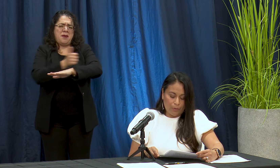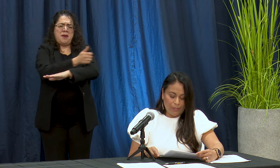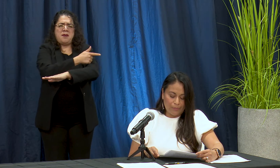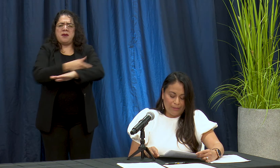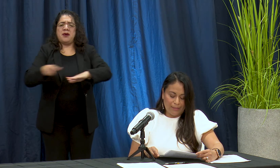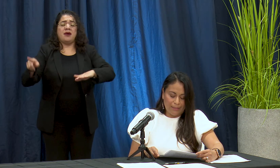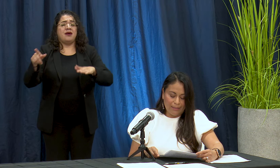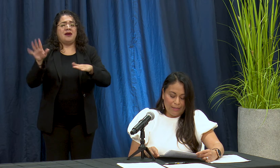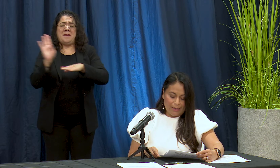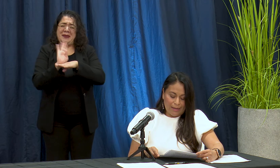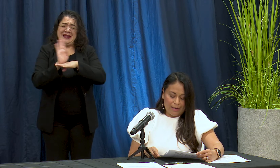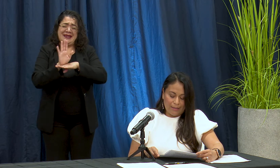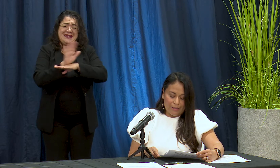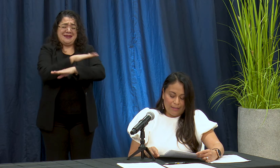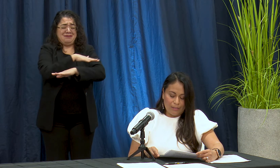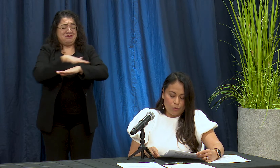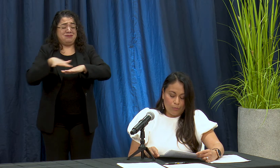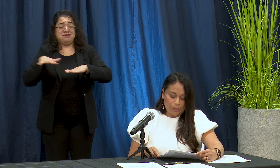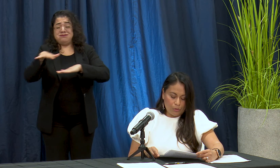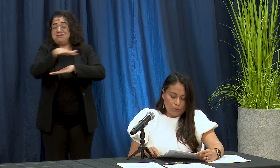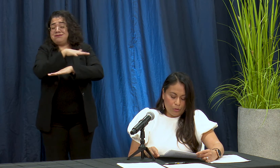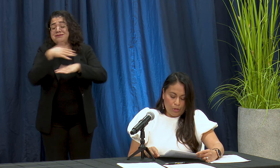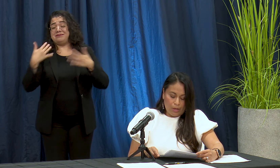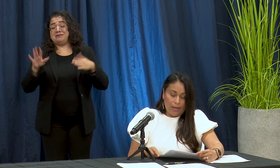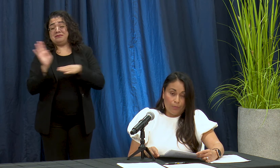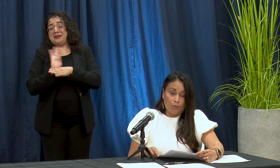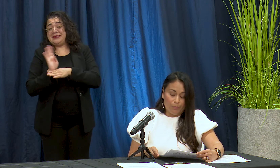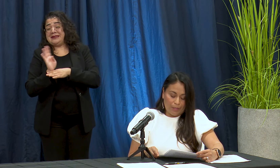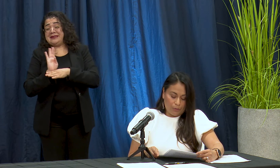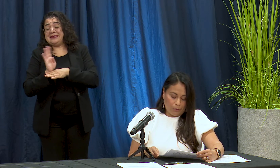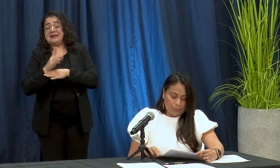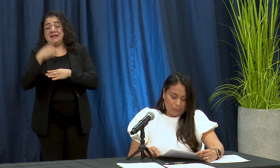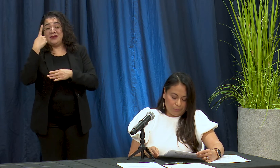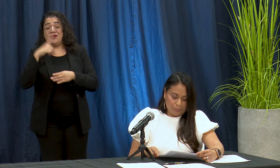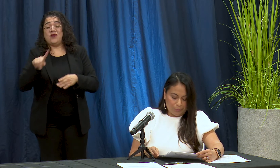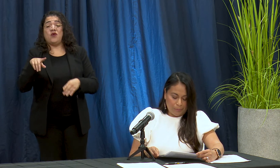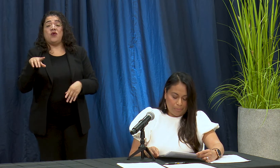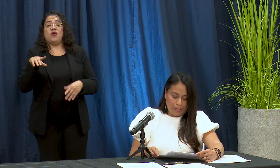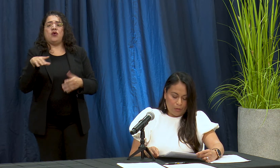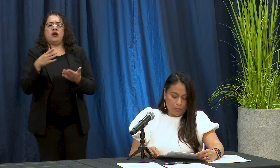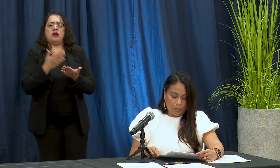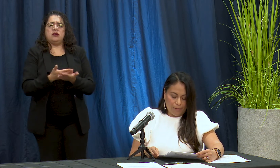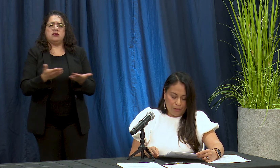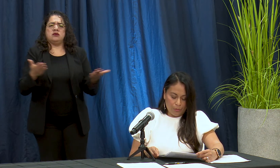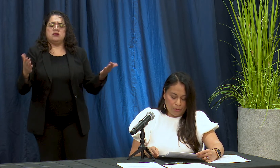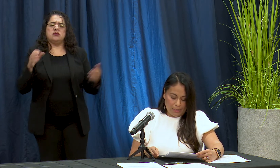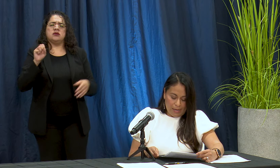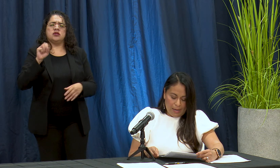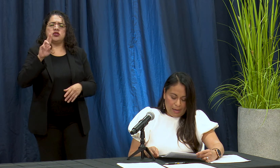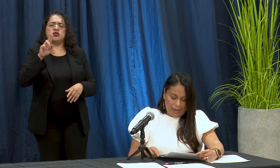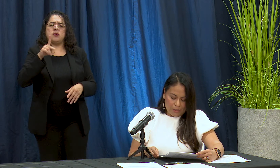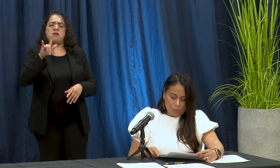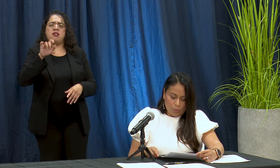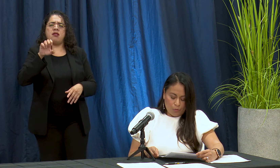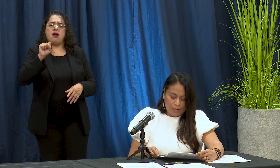man tienen la cadena de su maestro mov me ento el coronavirus es un problema